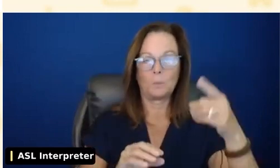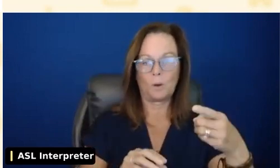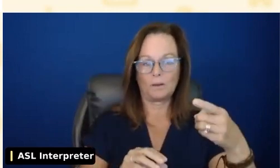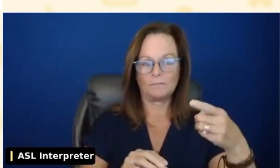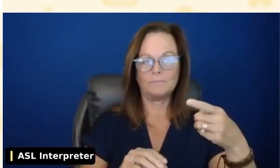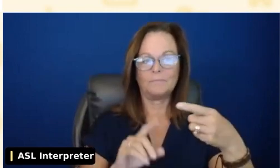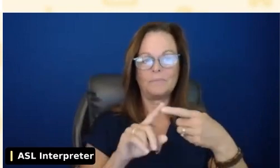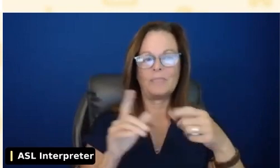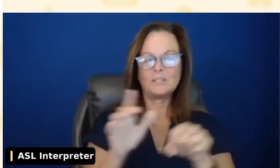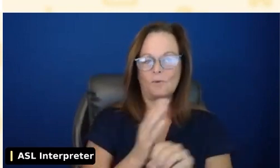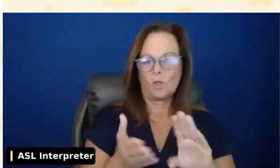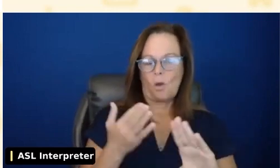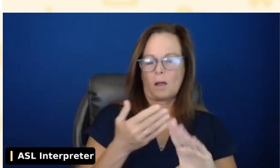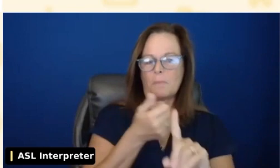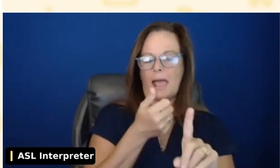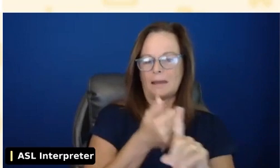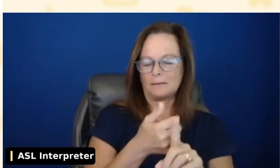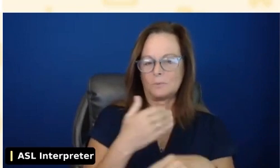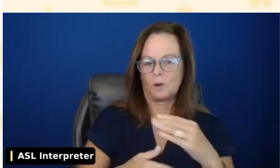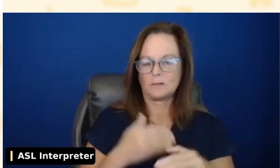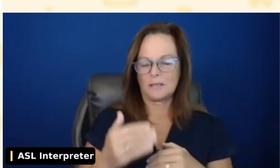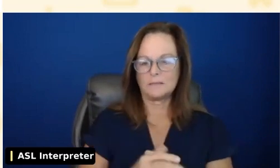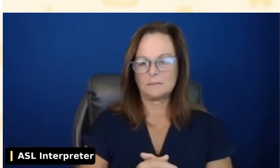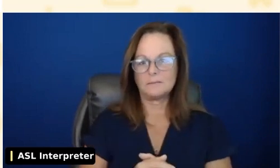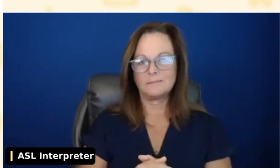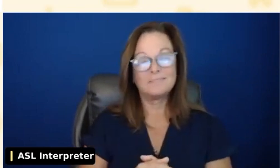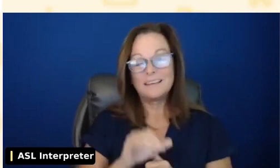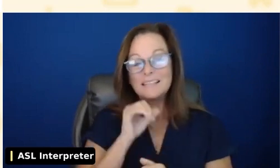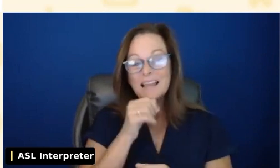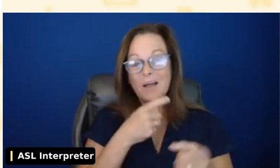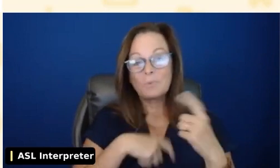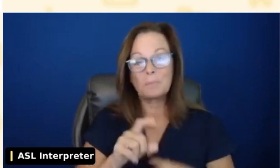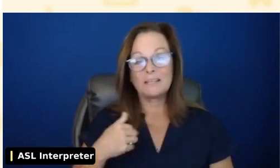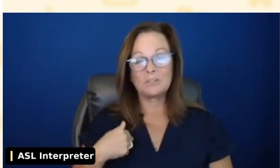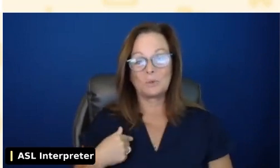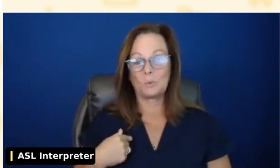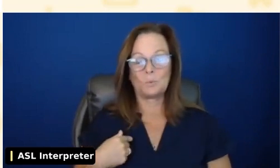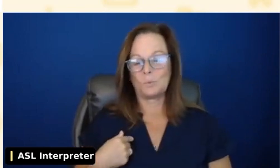produce contenido accesible. Esto no hace el trabajo por ustedes , no es la cuestión de la superposición,